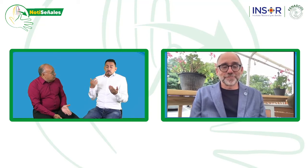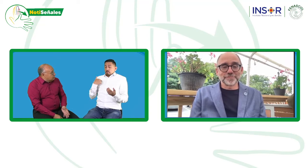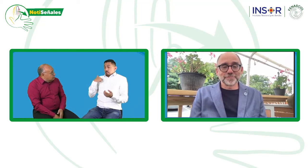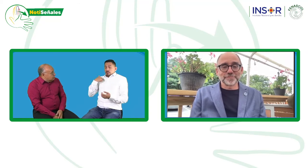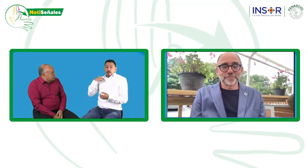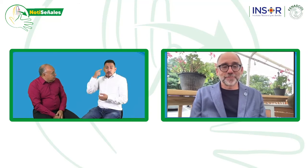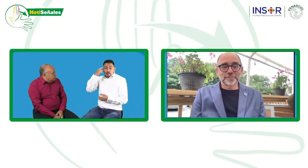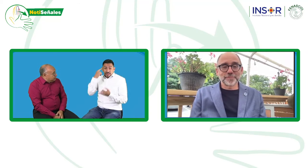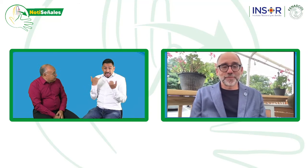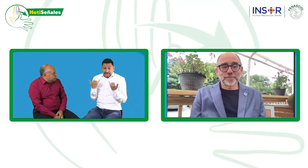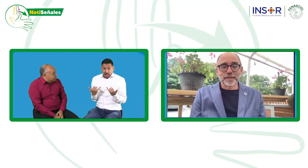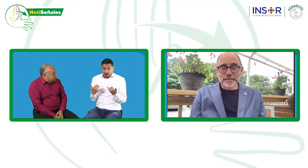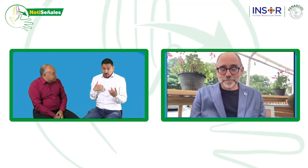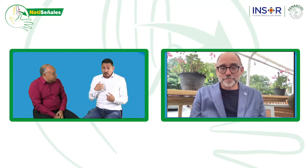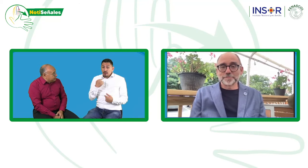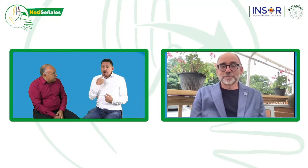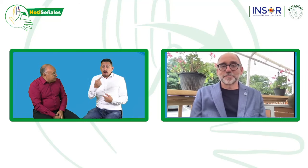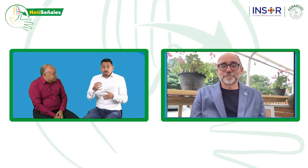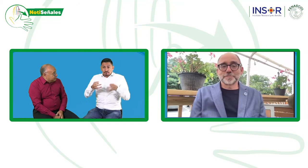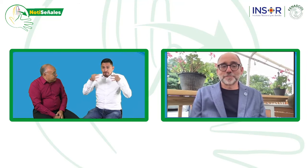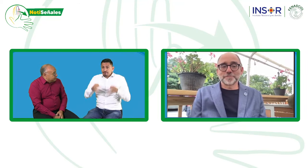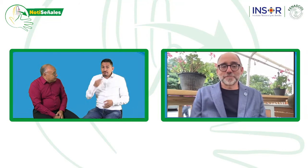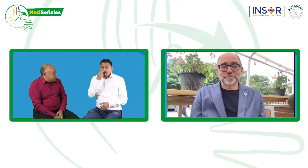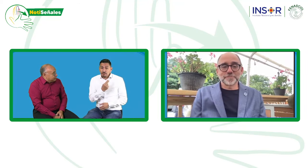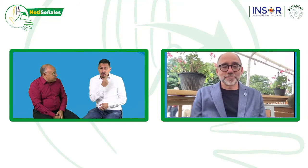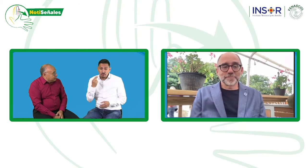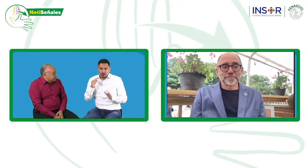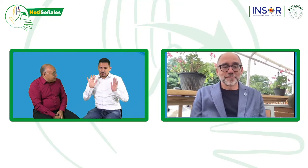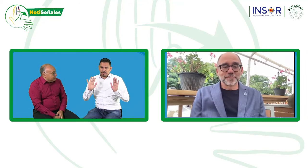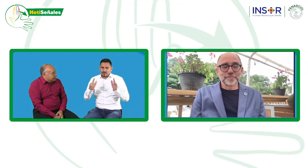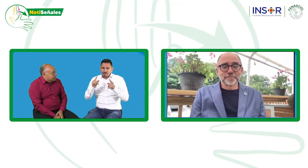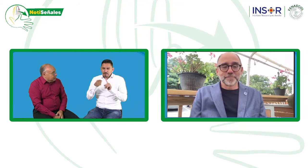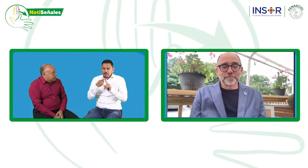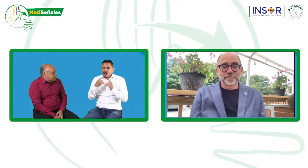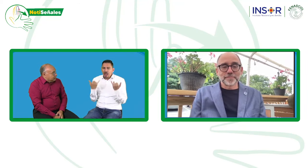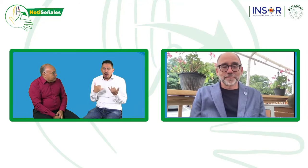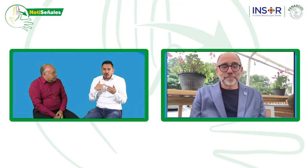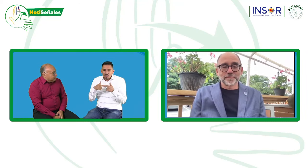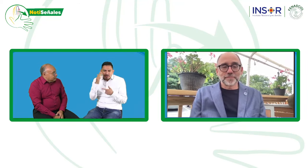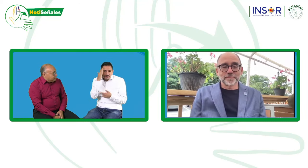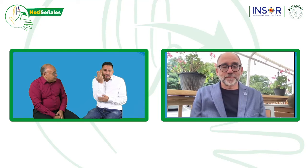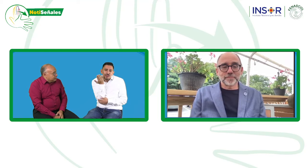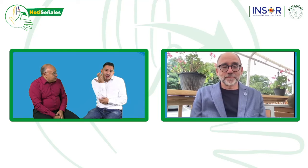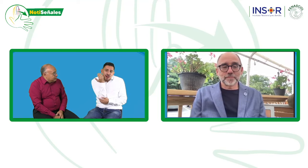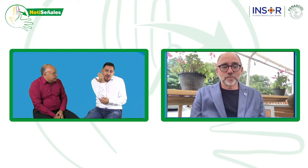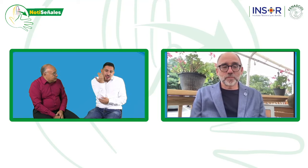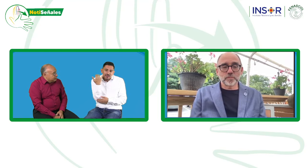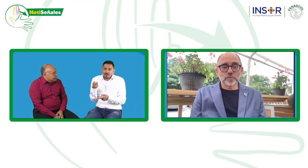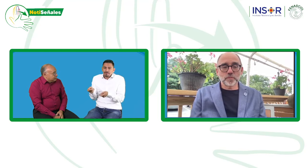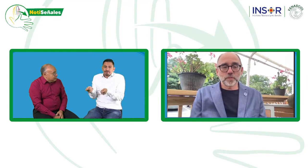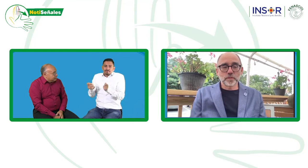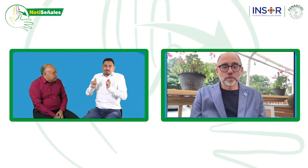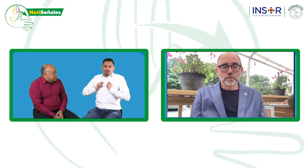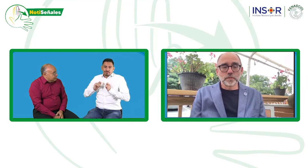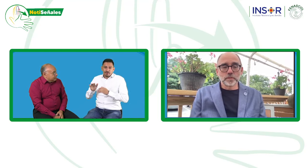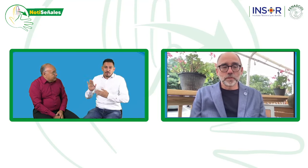Perfecto. Sí, claro que sí. Perfecto, Giovanni. Yo pienso